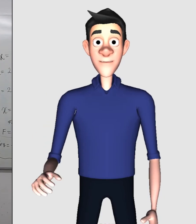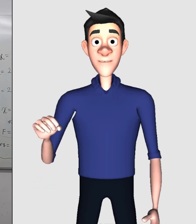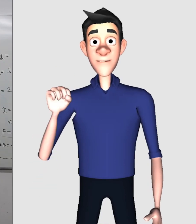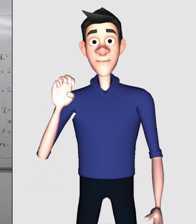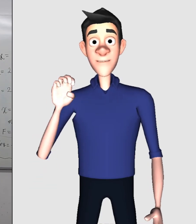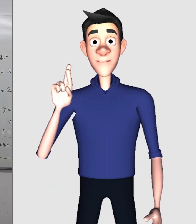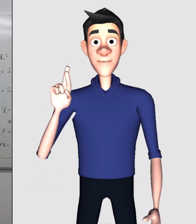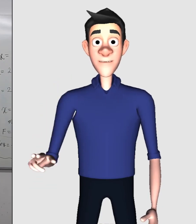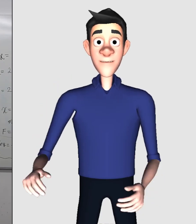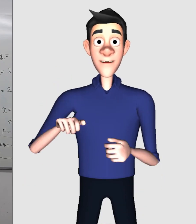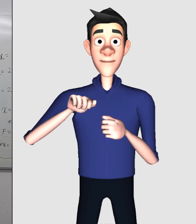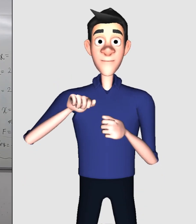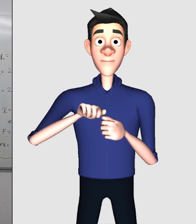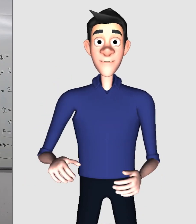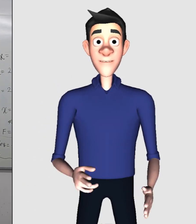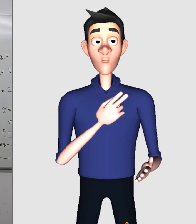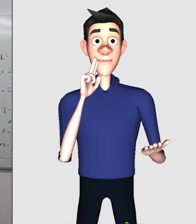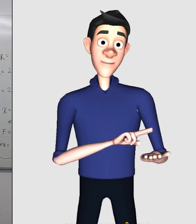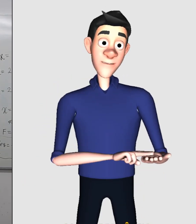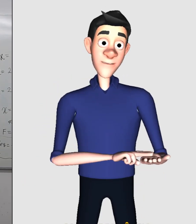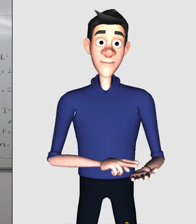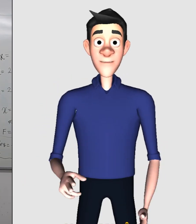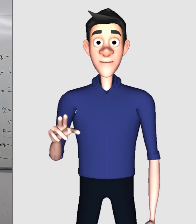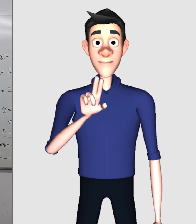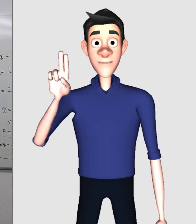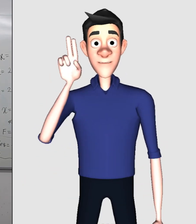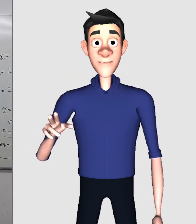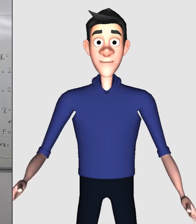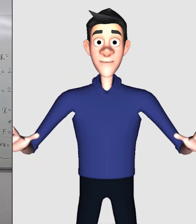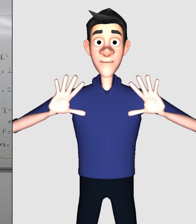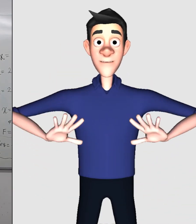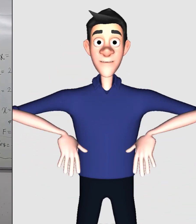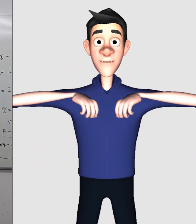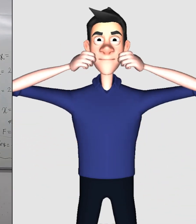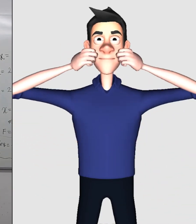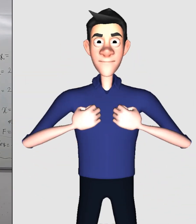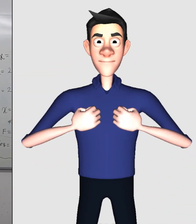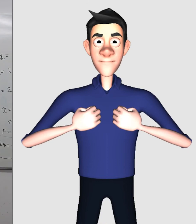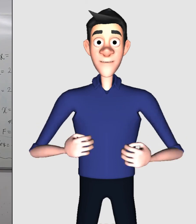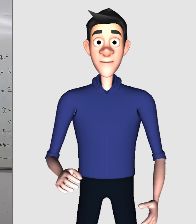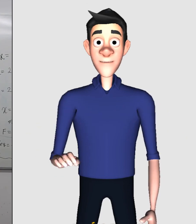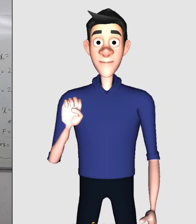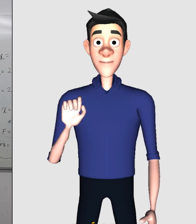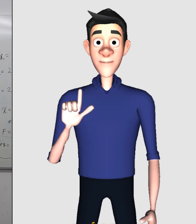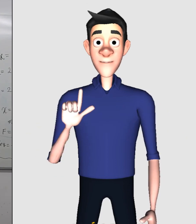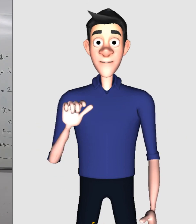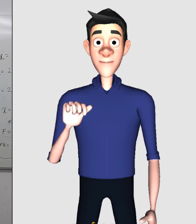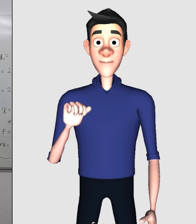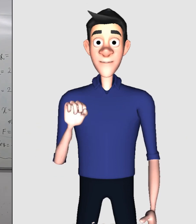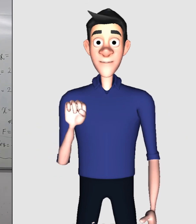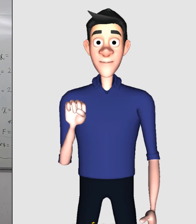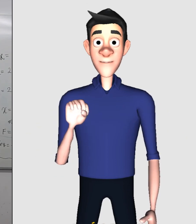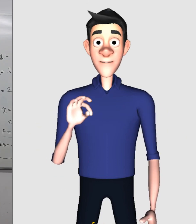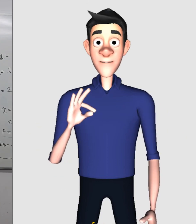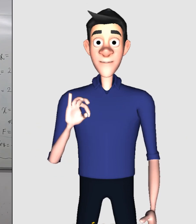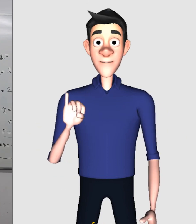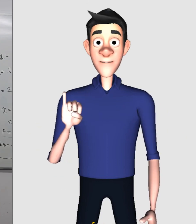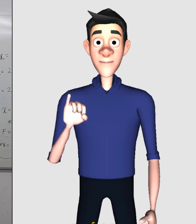Isso porque ela é uma polia móvel, se fosse fixa mudaria um pouco